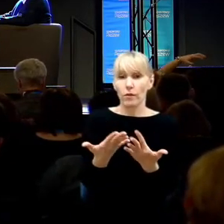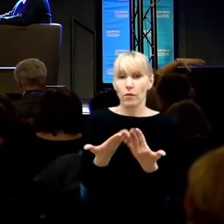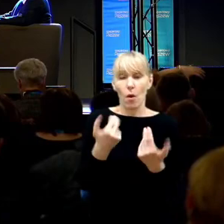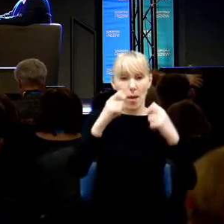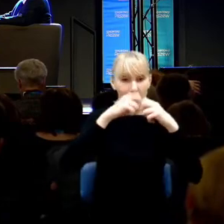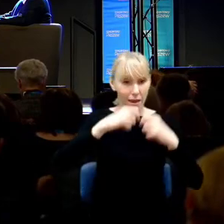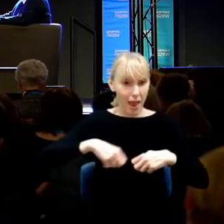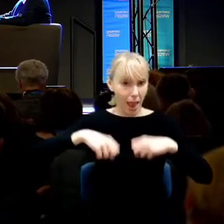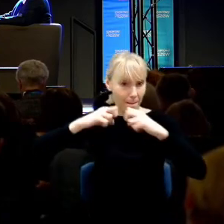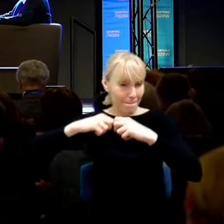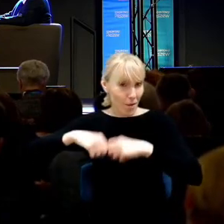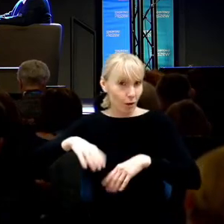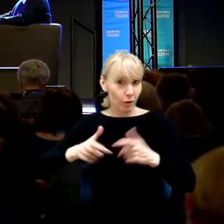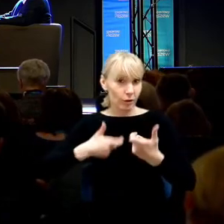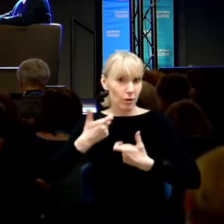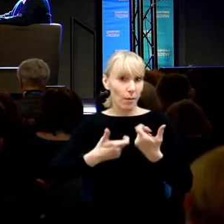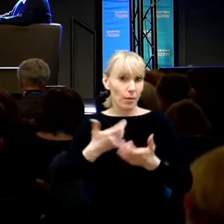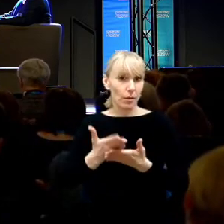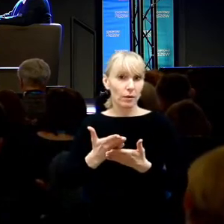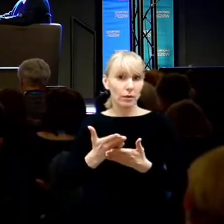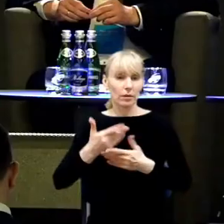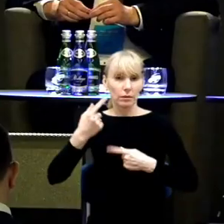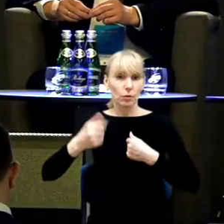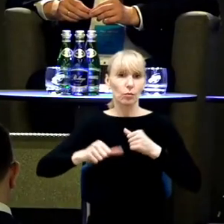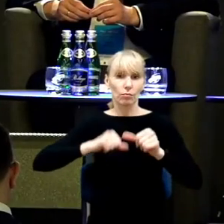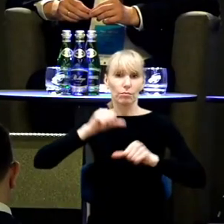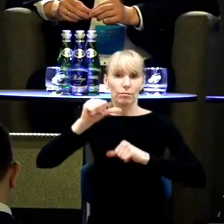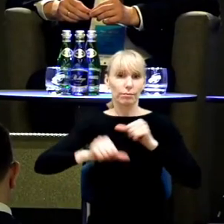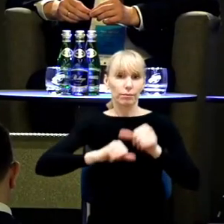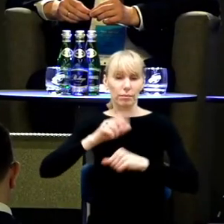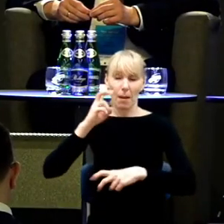z którymi mamy coraz większy z roku na rok problem. Dziękuję. Bardzo dziękuję.